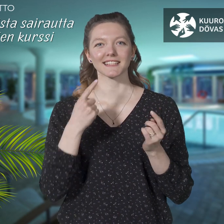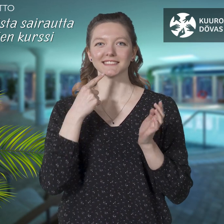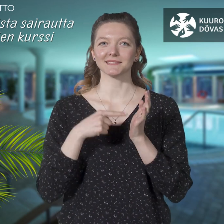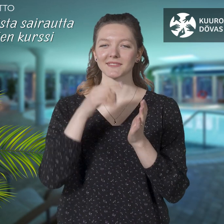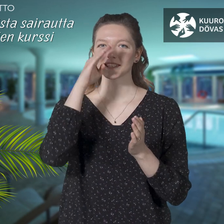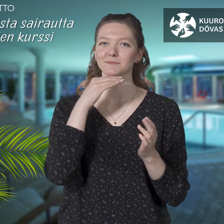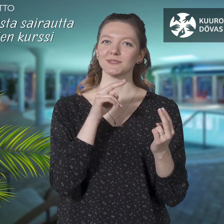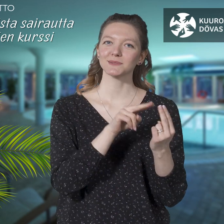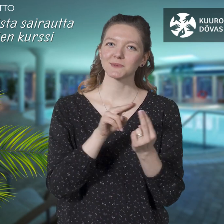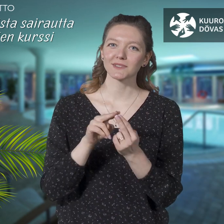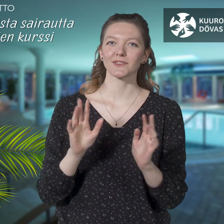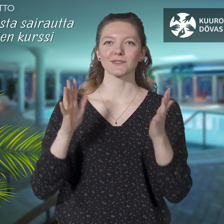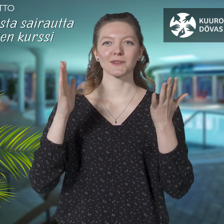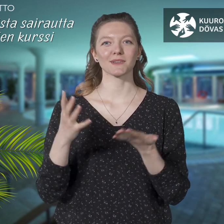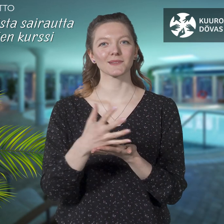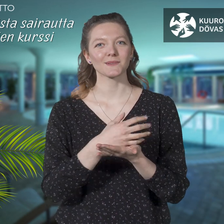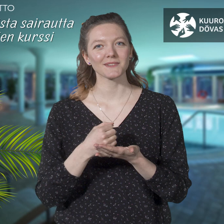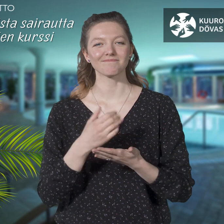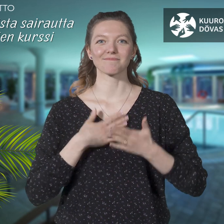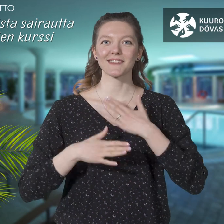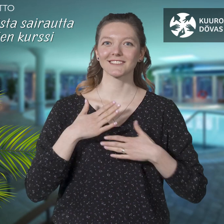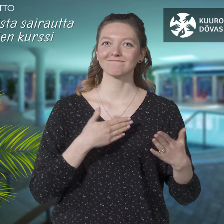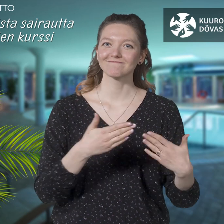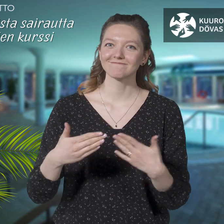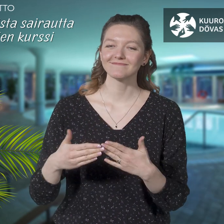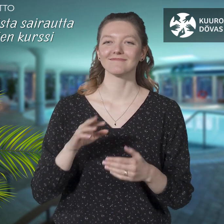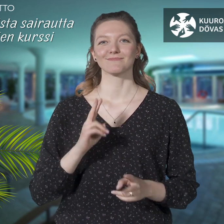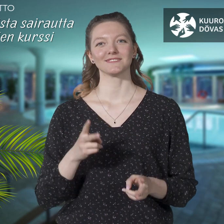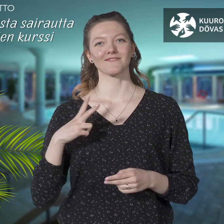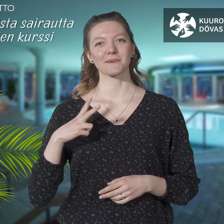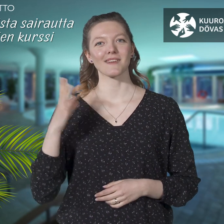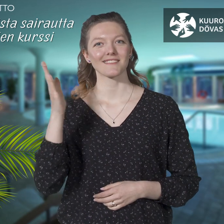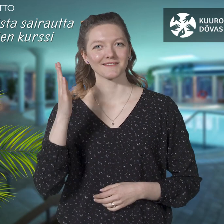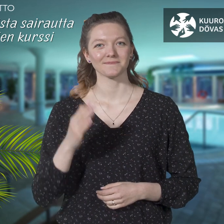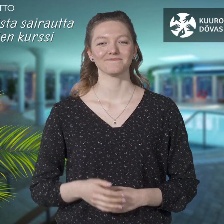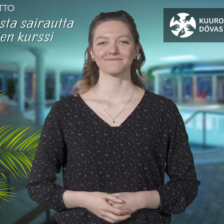kuten esimerkiksi ihmissuhteisiin, toimeentuloon, mielekkääseen tekemiseen - sekä myöskin vapaa-aikaan.